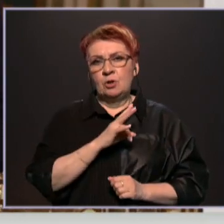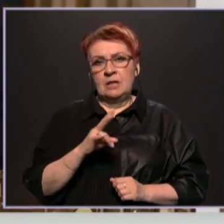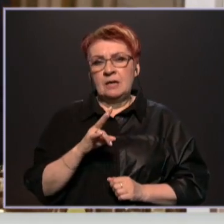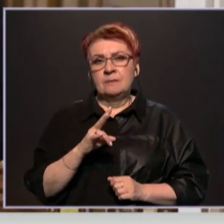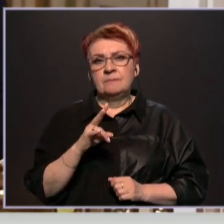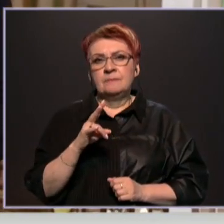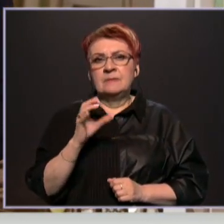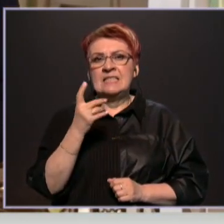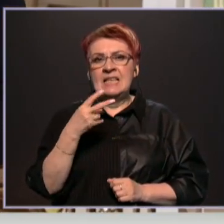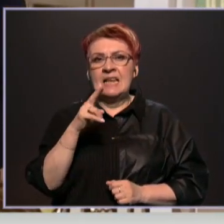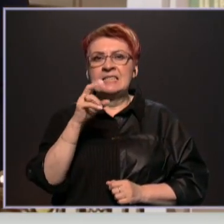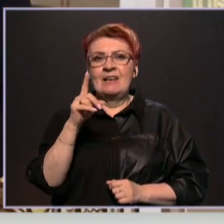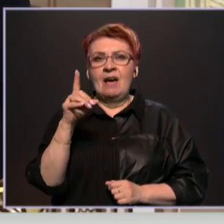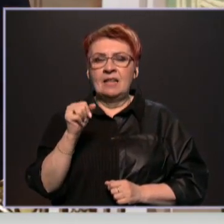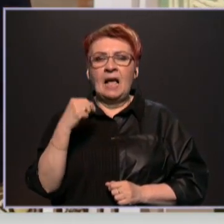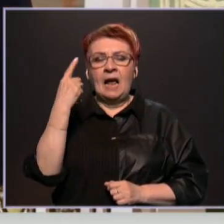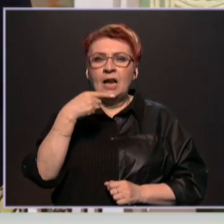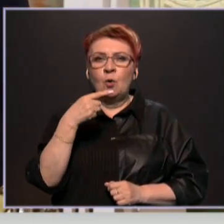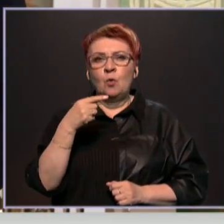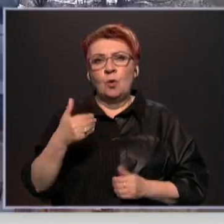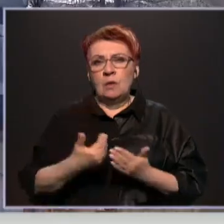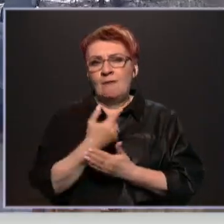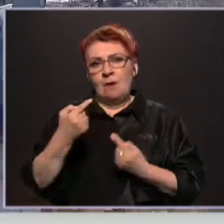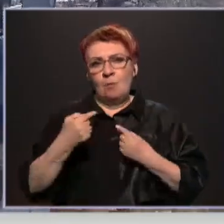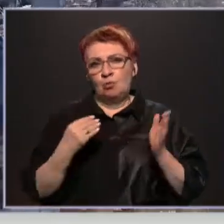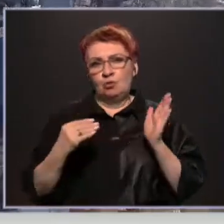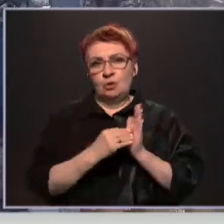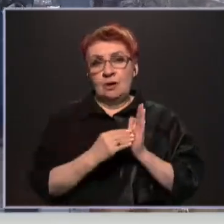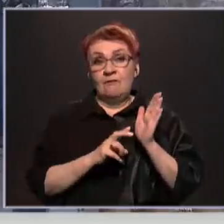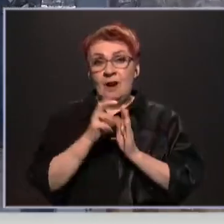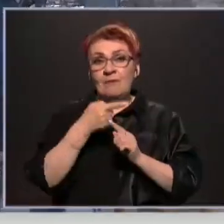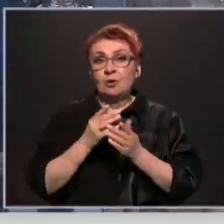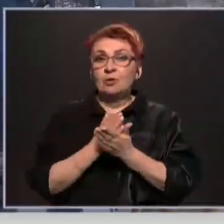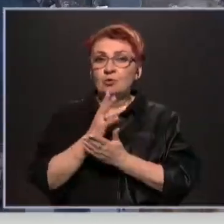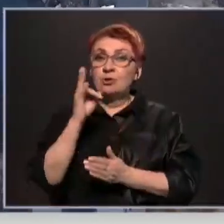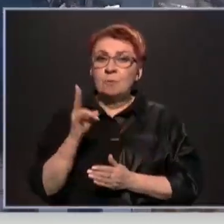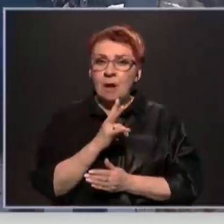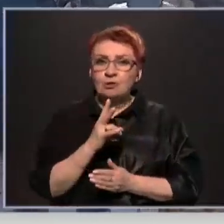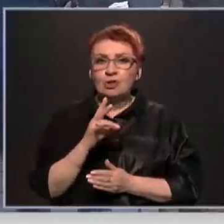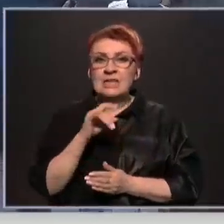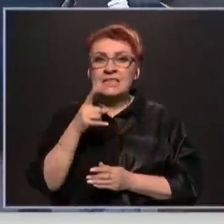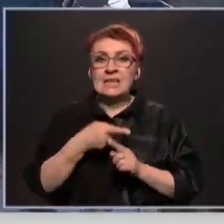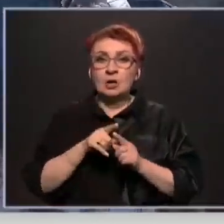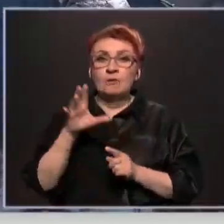заварина клику новомодник храм в котором служил батюшка из которого он отправился на